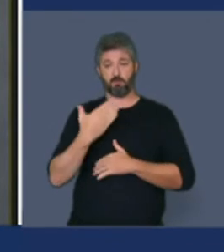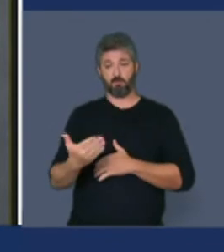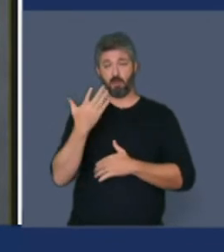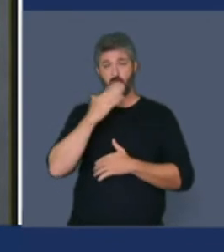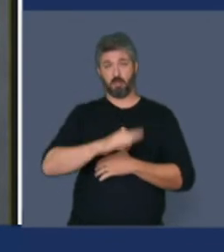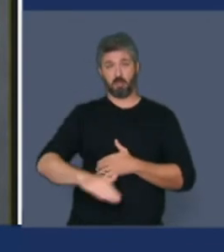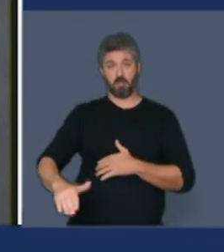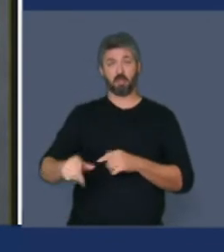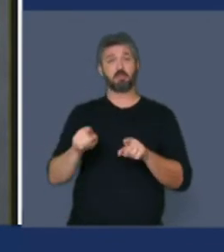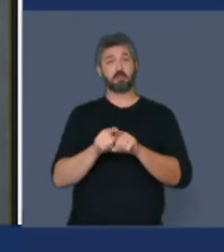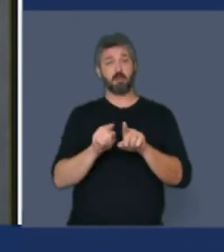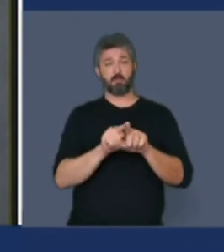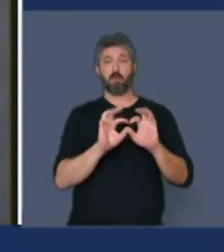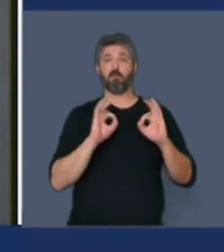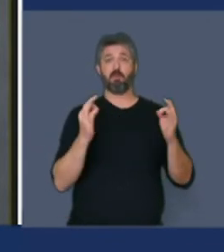ESSAS CRIANÇAS E SUAS FAMÍ LIAS. VAMOS JUNTOS LUTAR POR